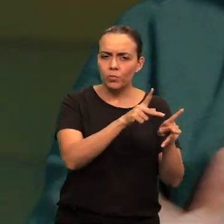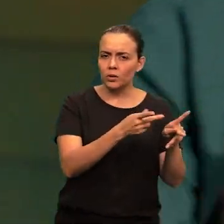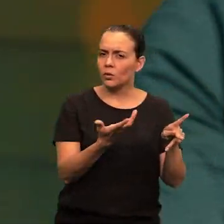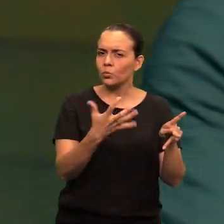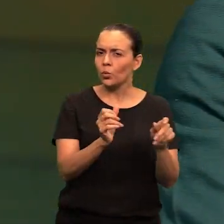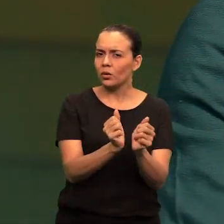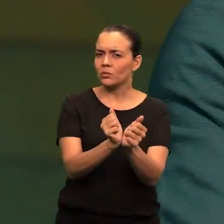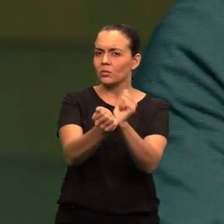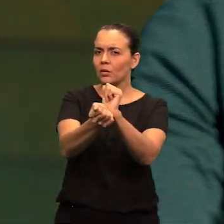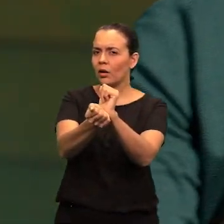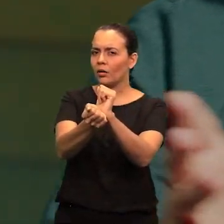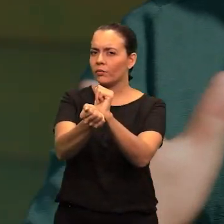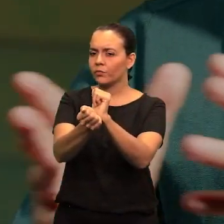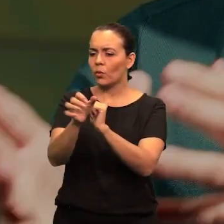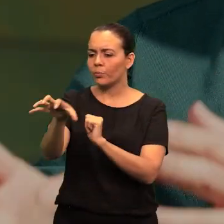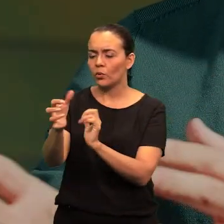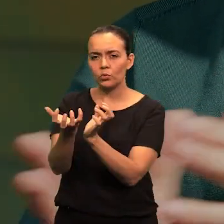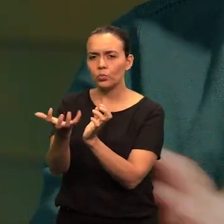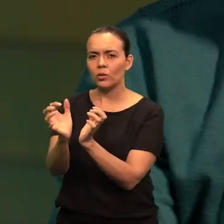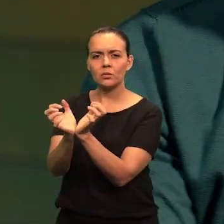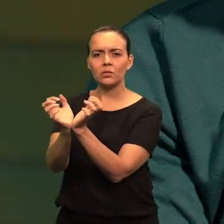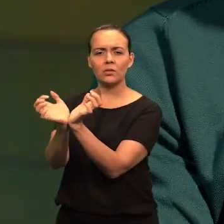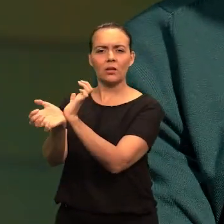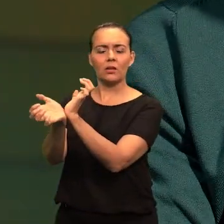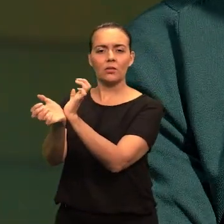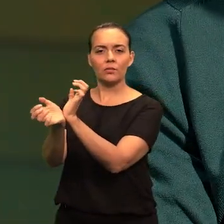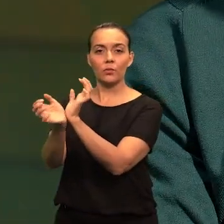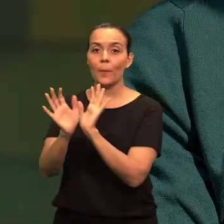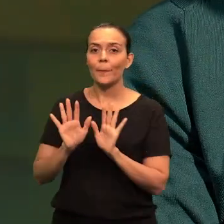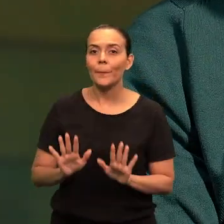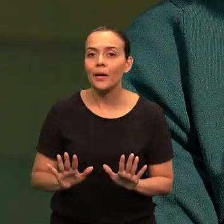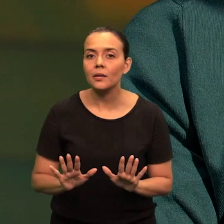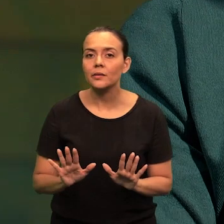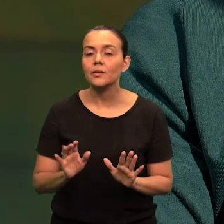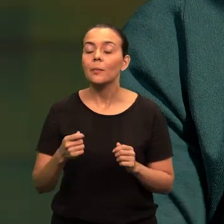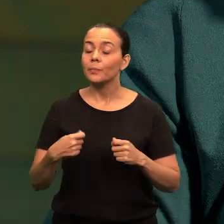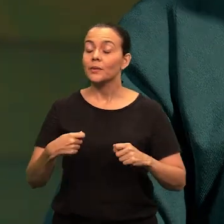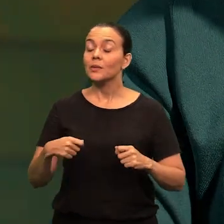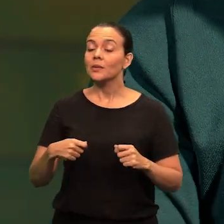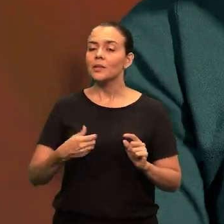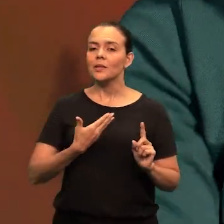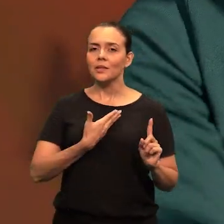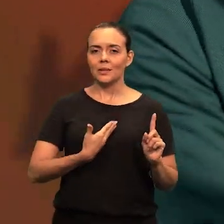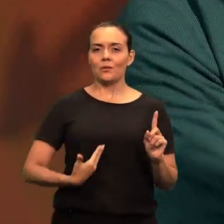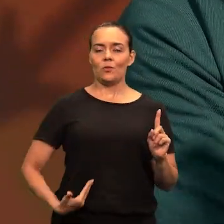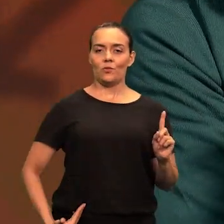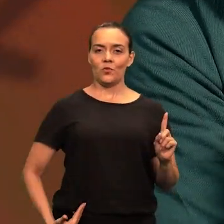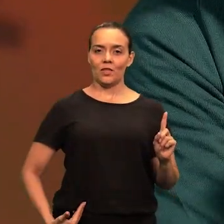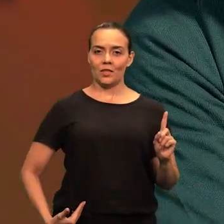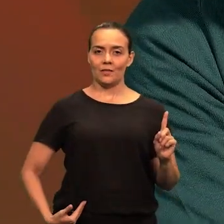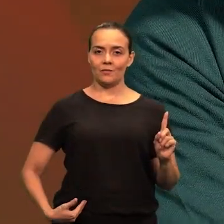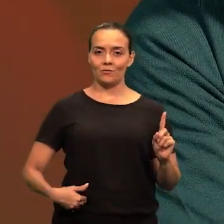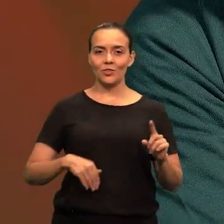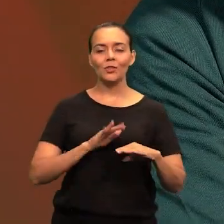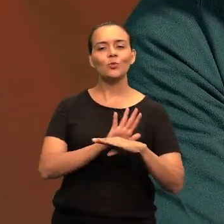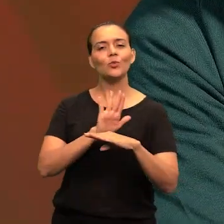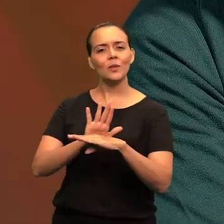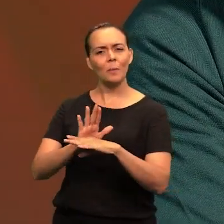E que a liberdade pudesse ser exercida por cada um dos seus governantes Ora, que desejo mais sutil,